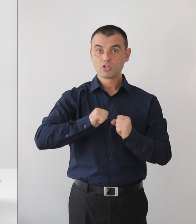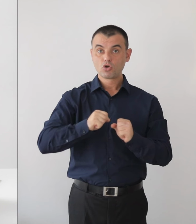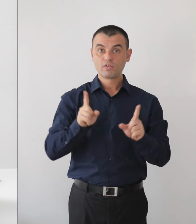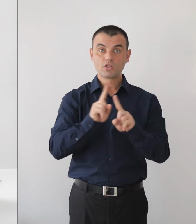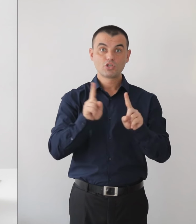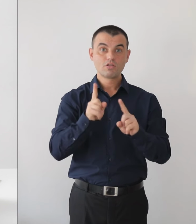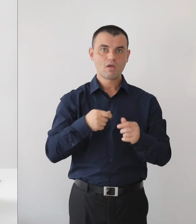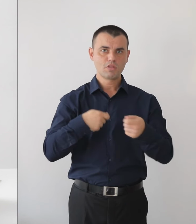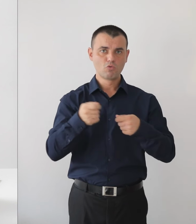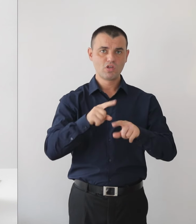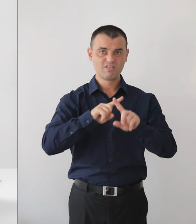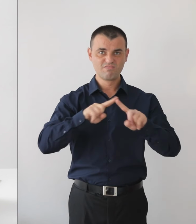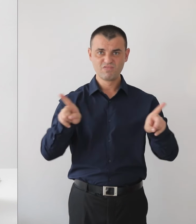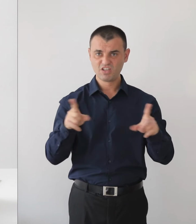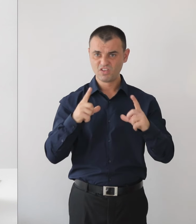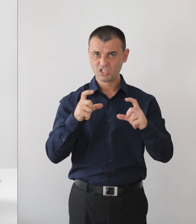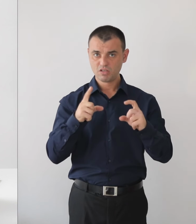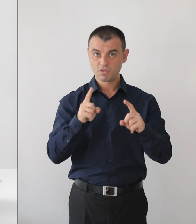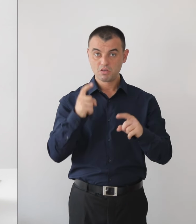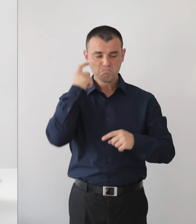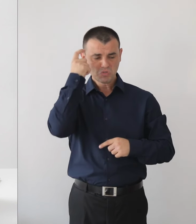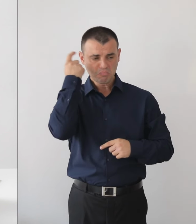Ако се страхувате, че няма да продадете снимки,